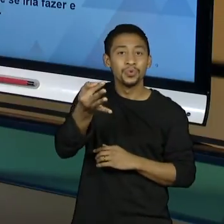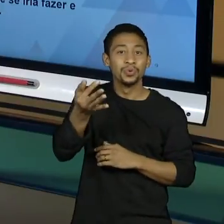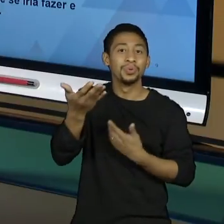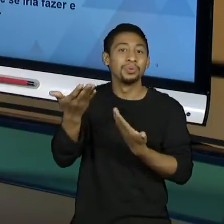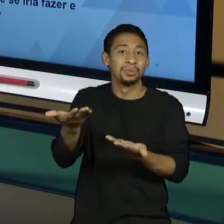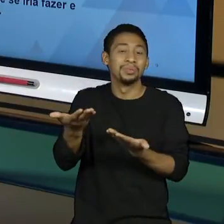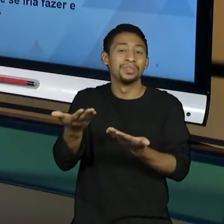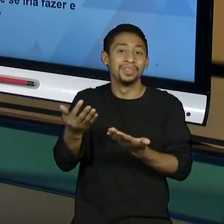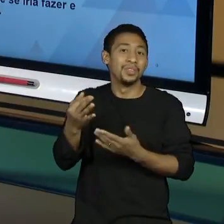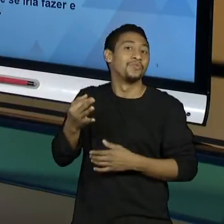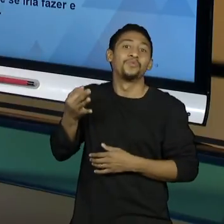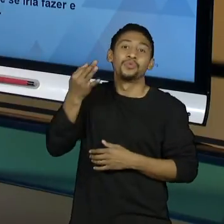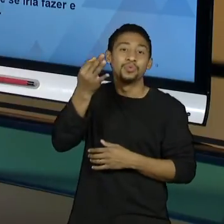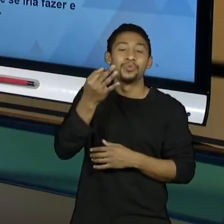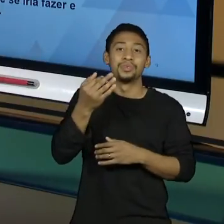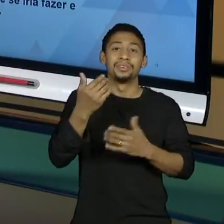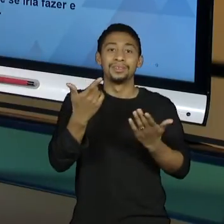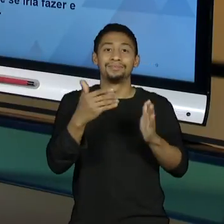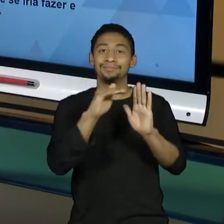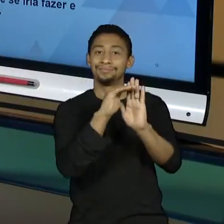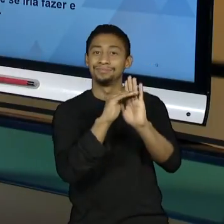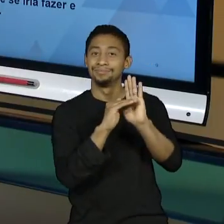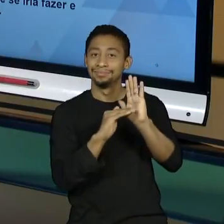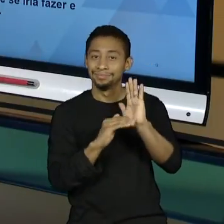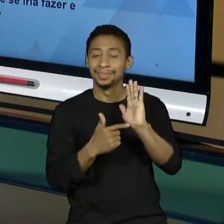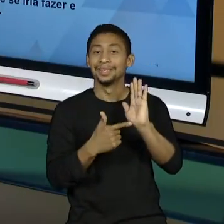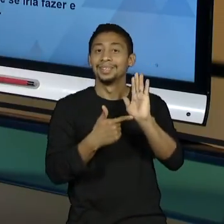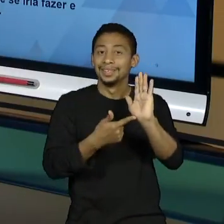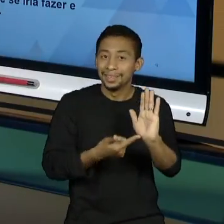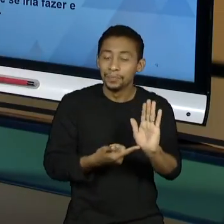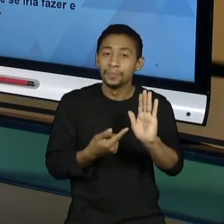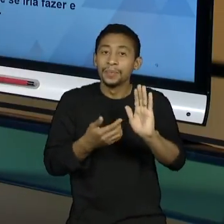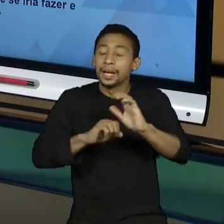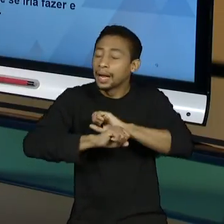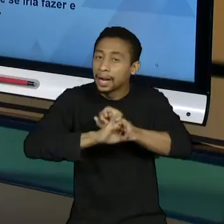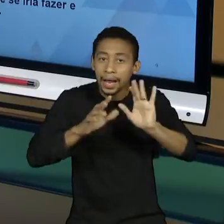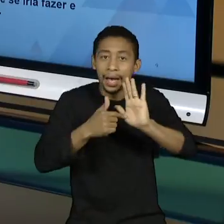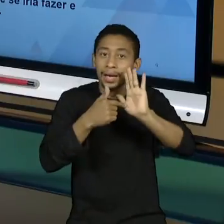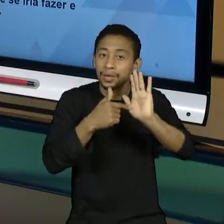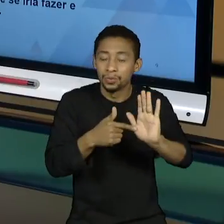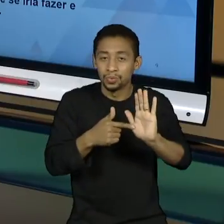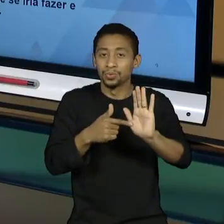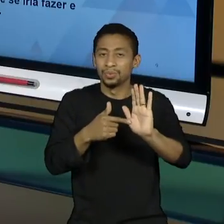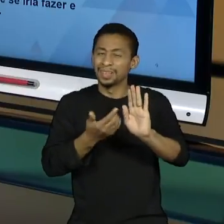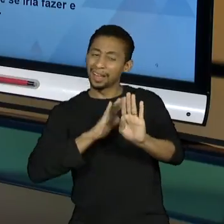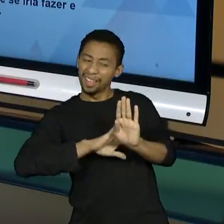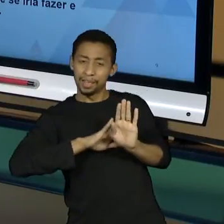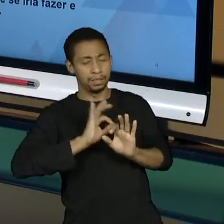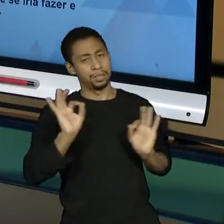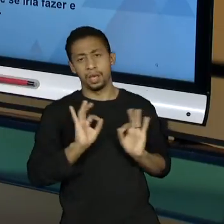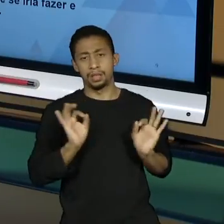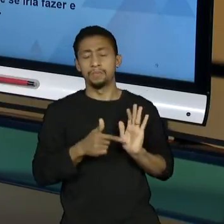VOCÊ LEVANTAR OS REQUISITOS, VOCÊ DIZER CLARAMENTE, SEM SUBJETIVIDADE AQUILO QUE VOCÊ VAI DESENVOLVER. INCLUSIVE PODE SER ALGO